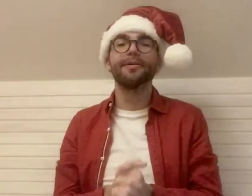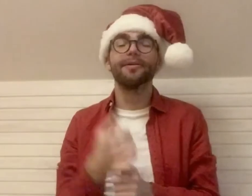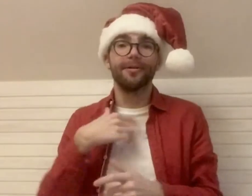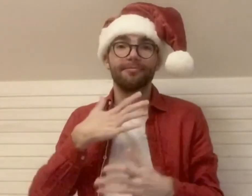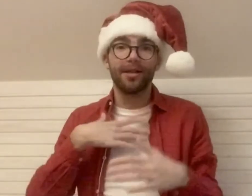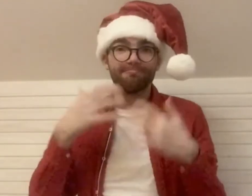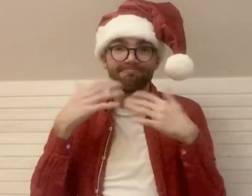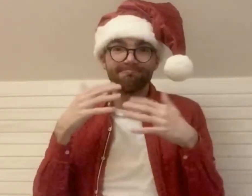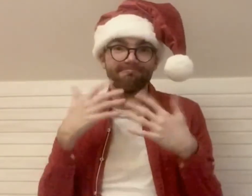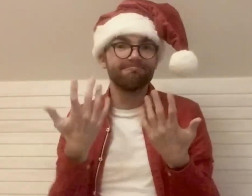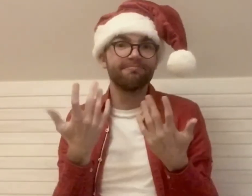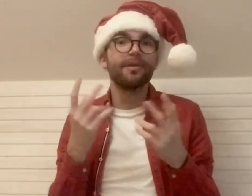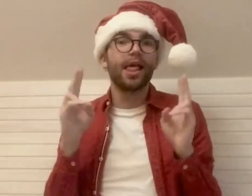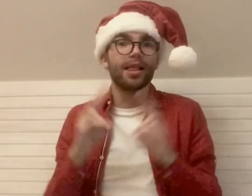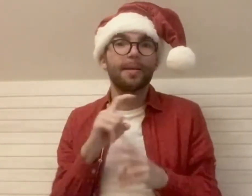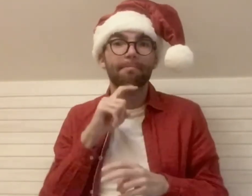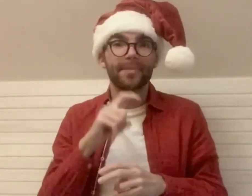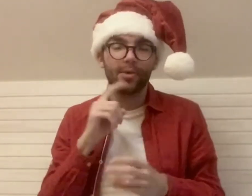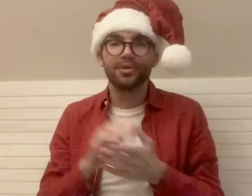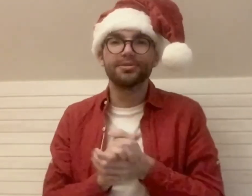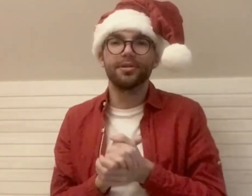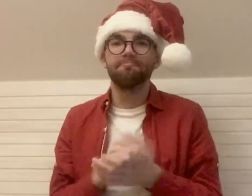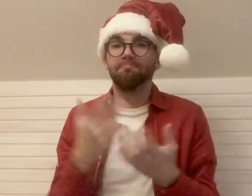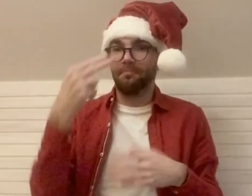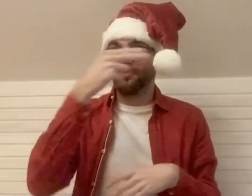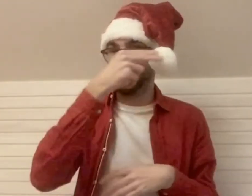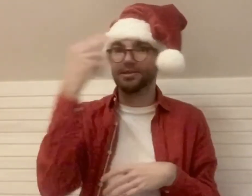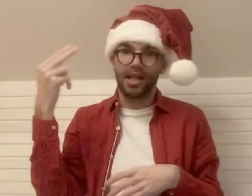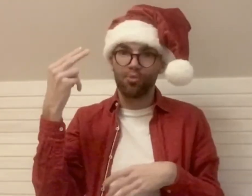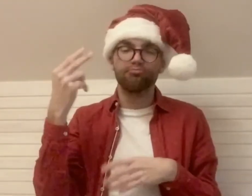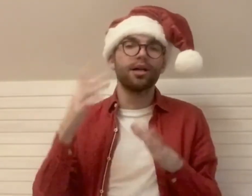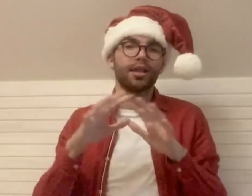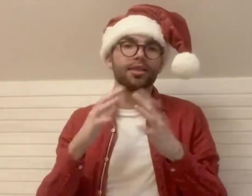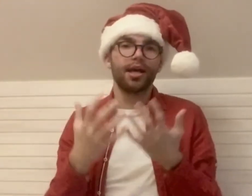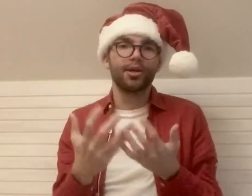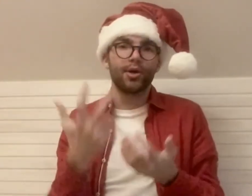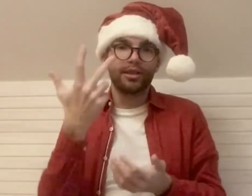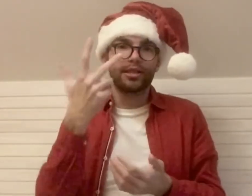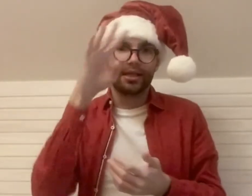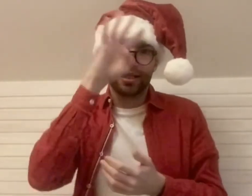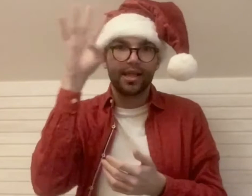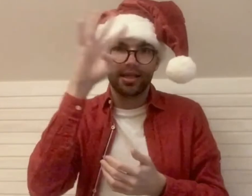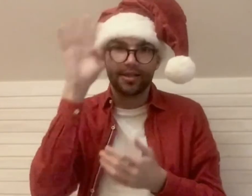Rad bi povedal kratko pravljico za božič. Naslov je darilo treh kraljev.